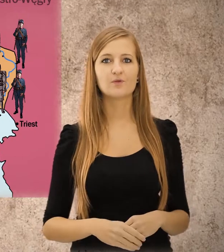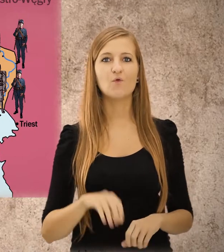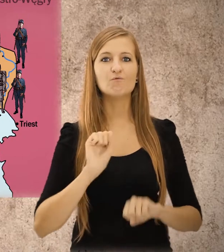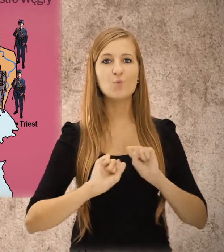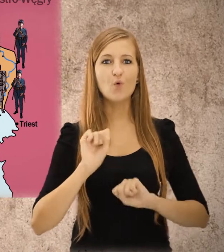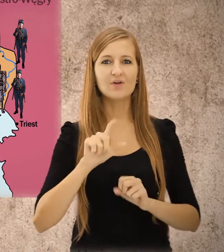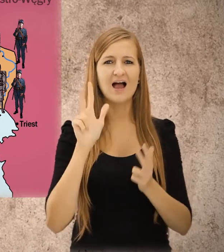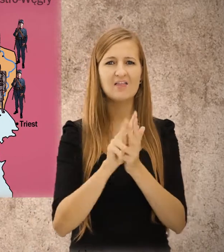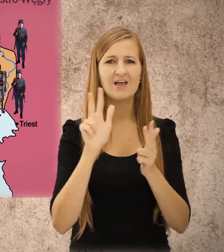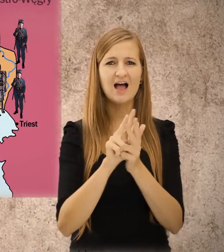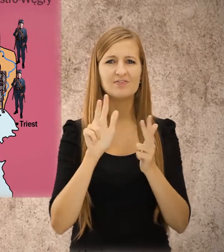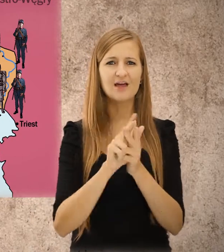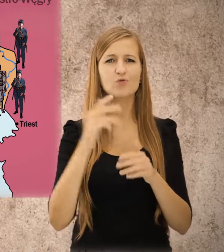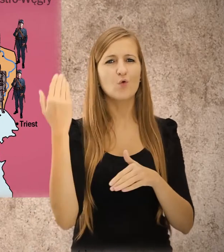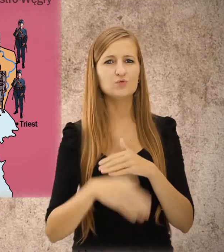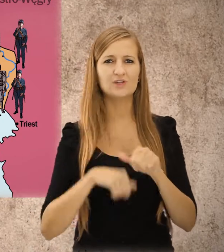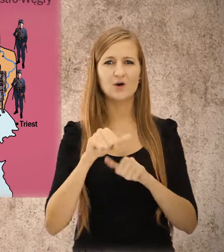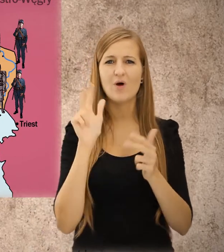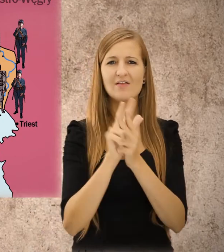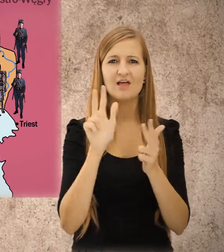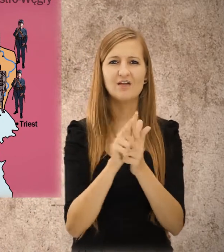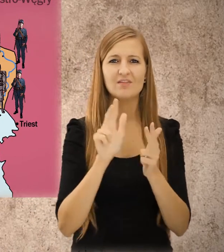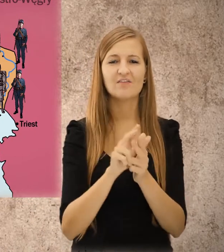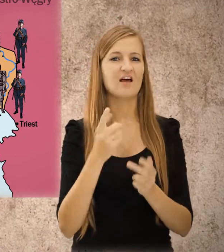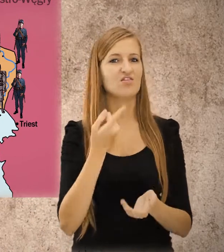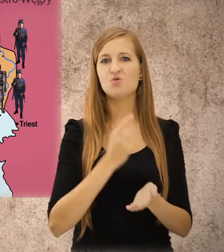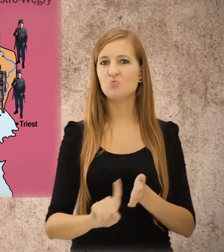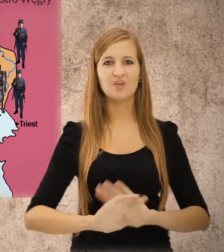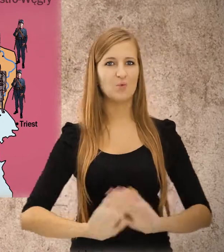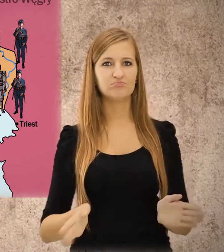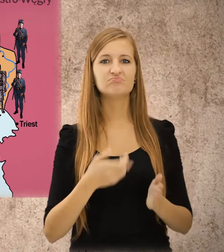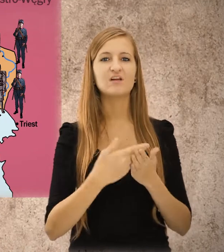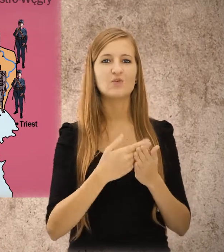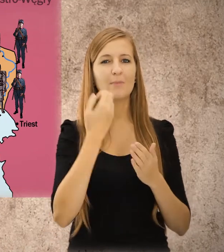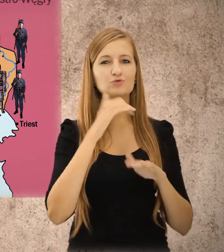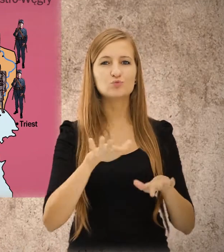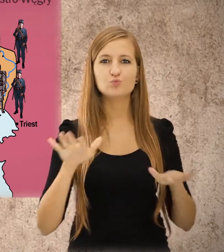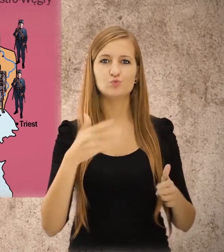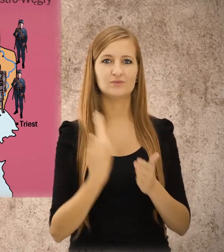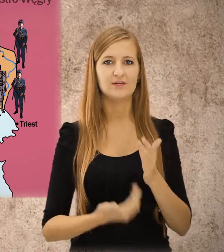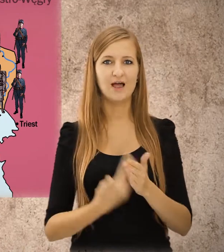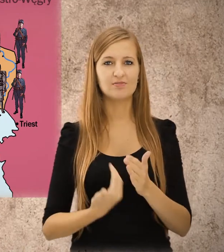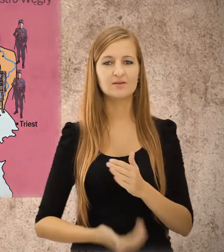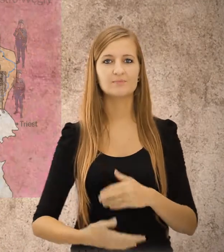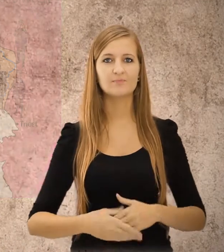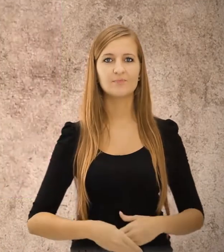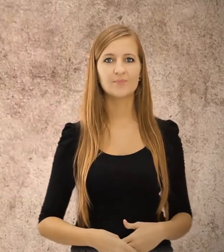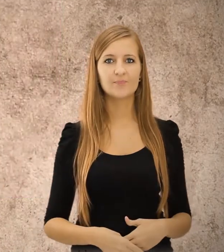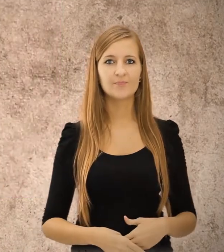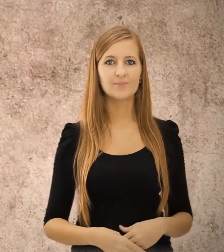Włosi do końca roku atakowali nad tą rzeką wiele razy, nie udało im się przełamać obrony wojsk austrowęgierskich i ponieśli bardzo duże straty.